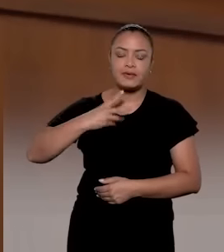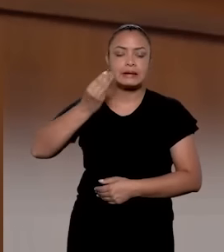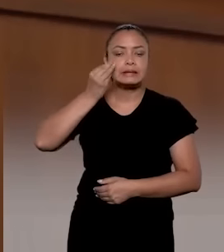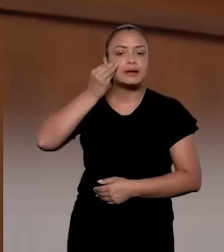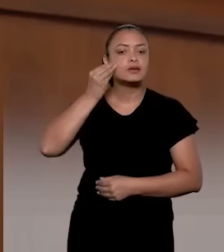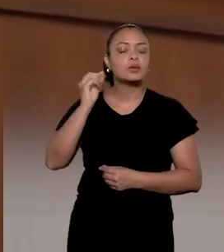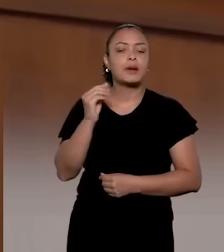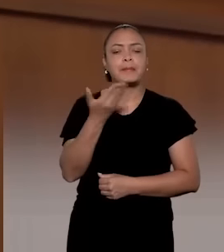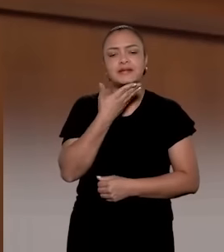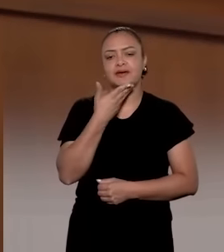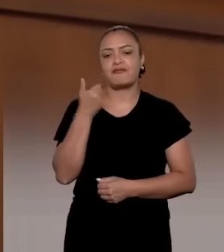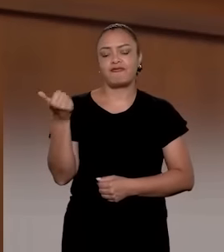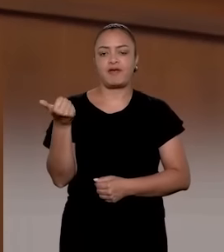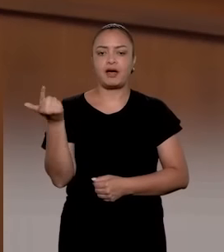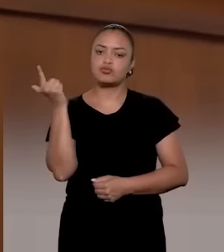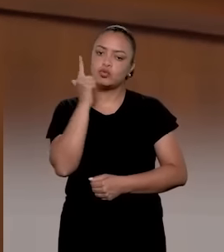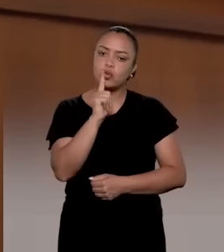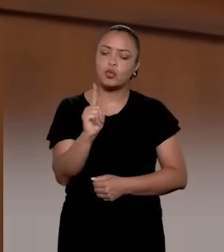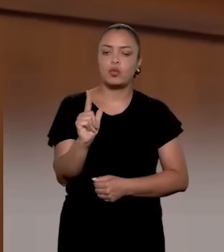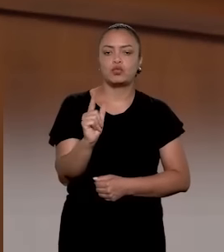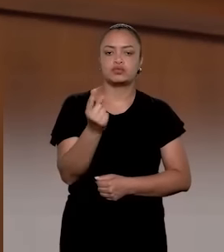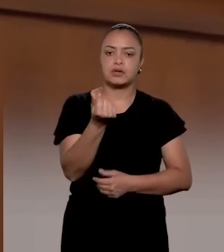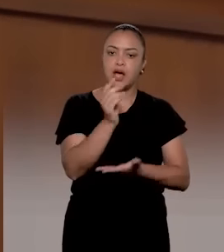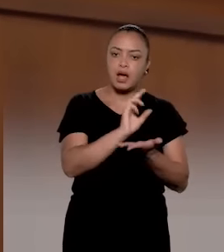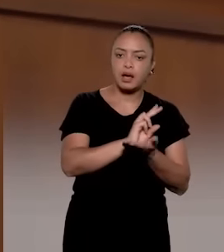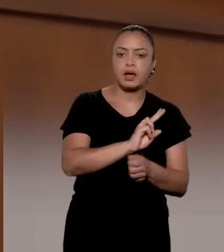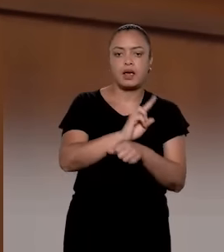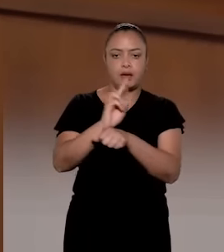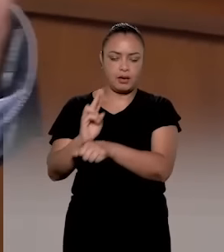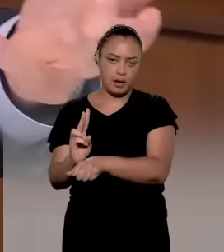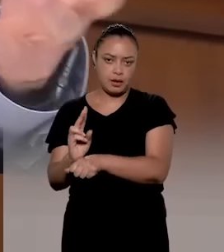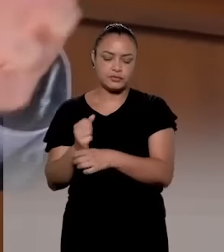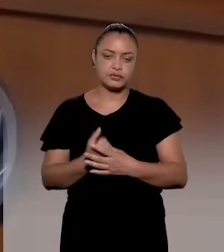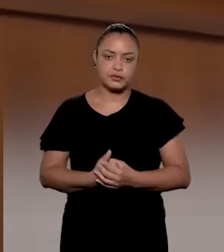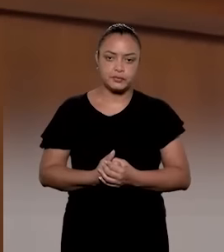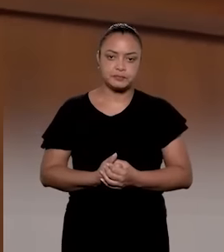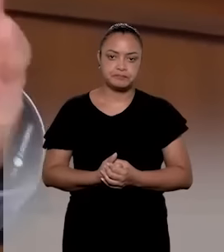têm tentado facilitar o acesso a crédito. E essa plataforma nossa é esta tentativa de a